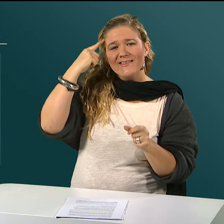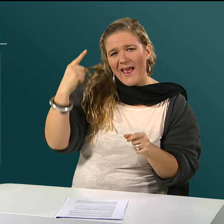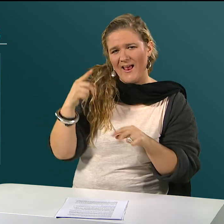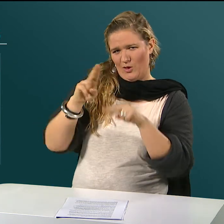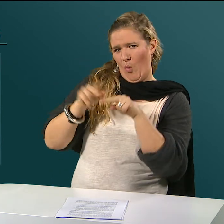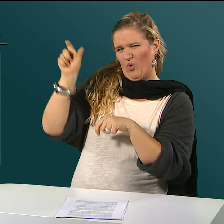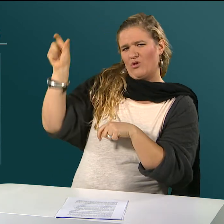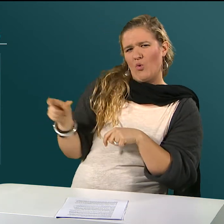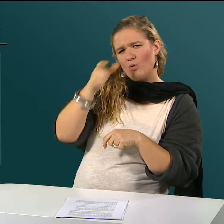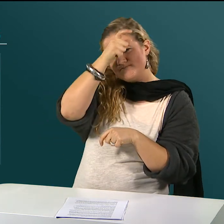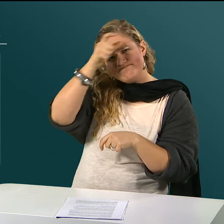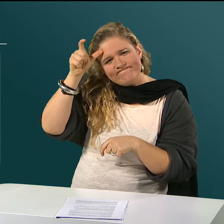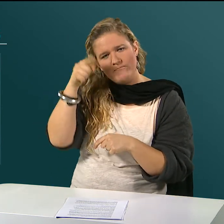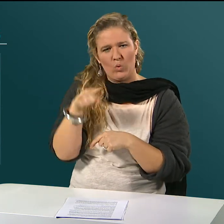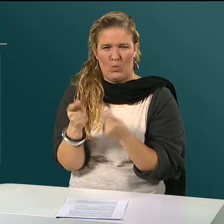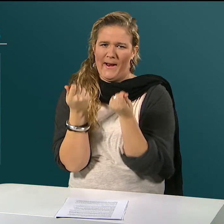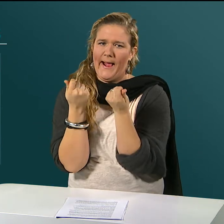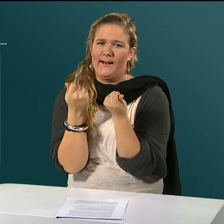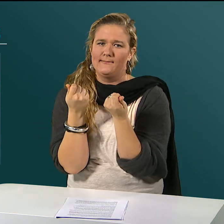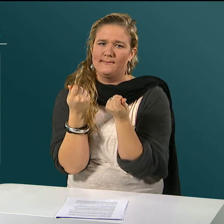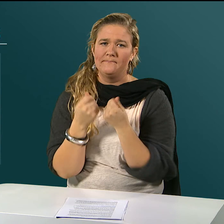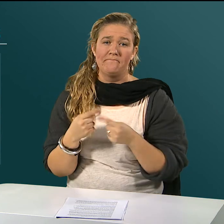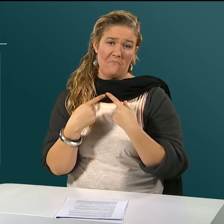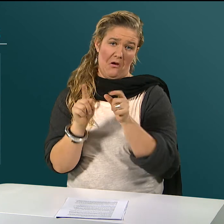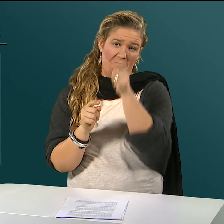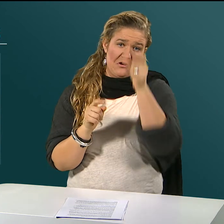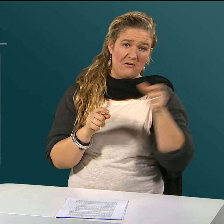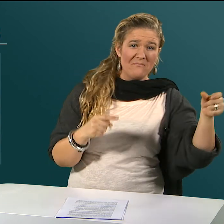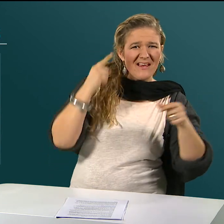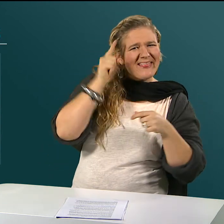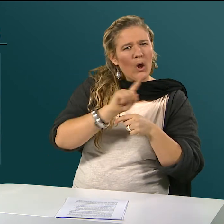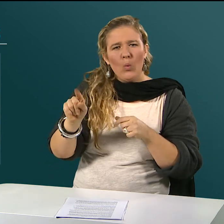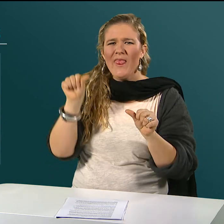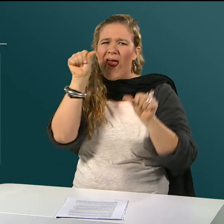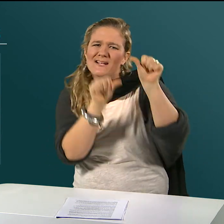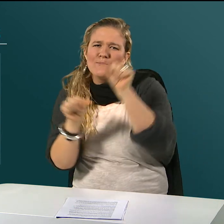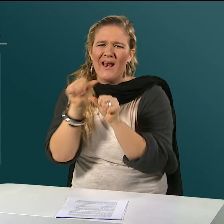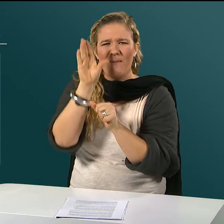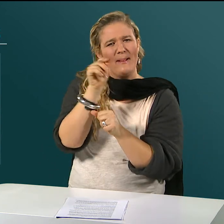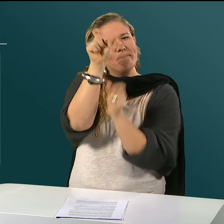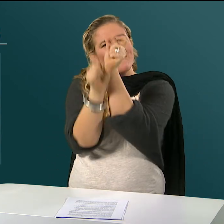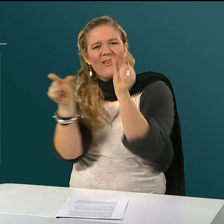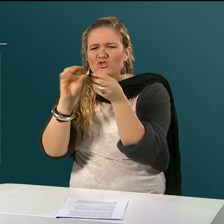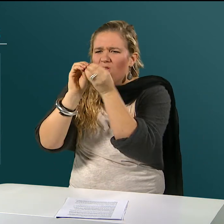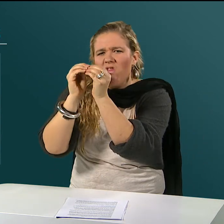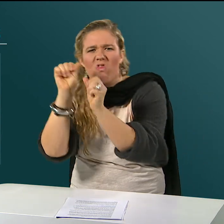Manche sagen, dass seine Motivation der finanzielle Gewinn sei. Einige kritisierten ihn für das Experimentieren an Menschen.